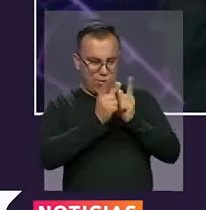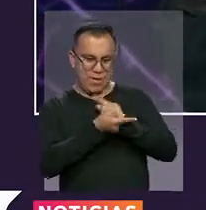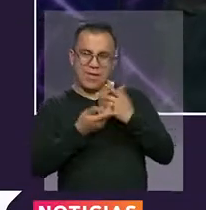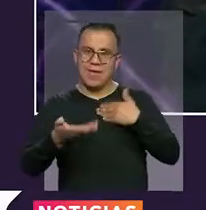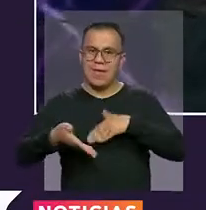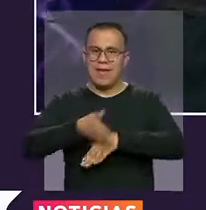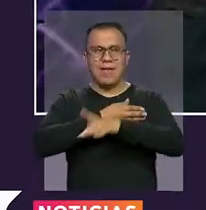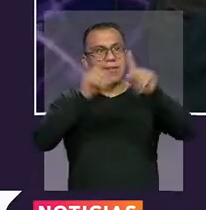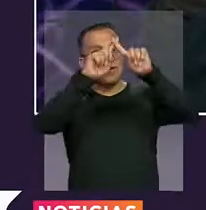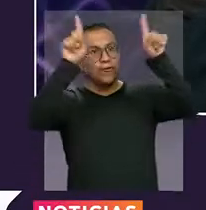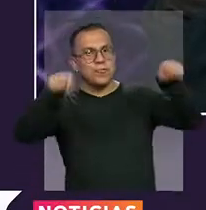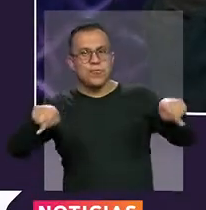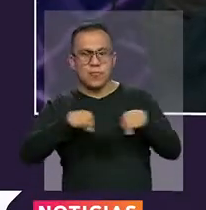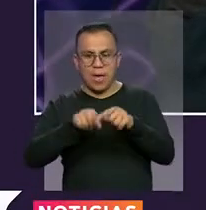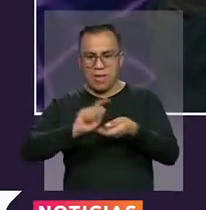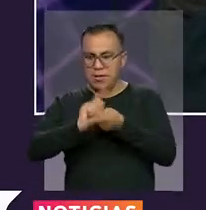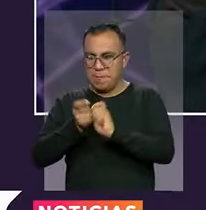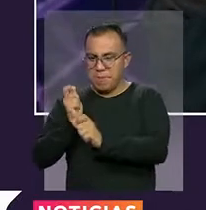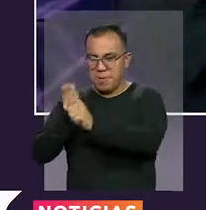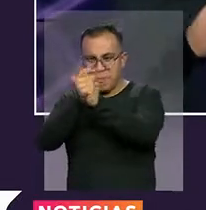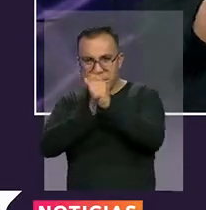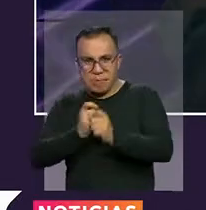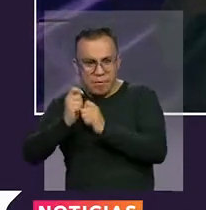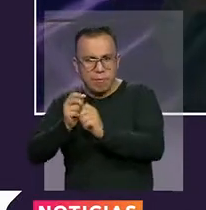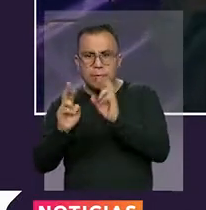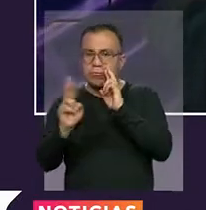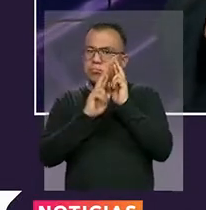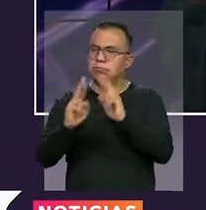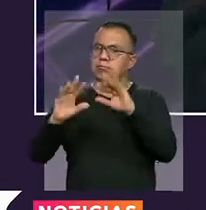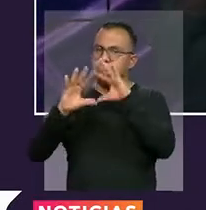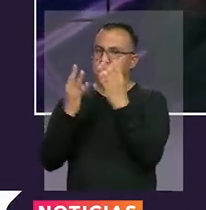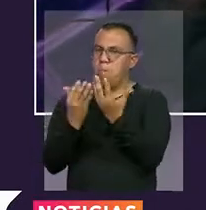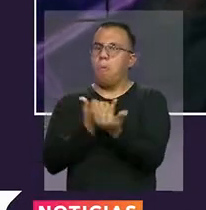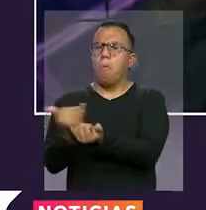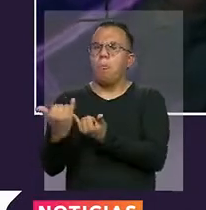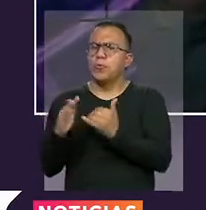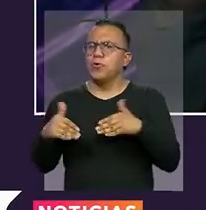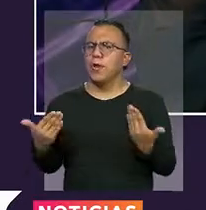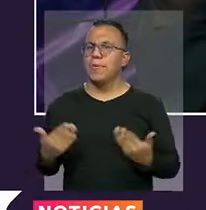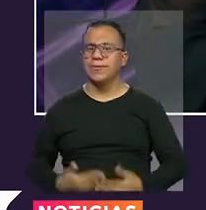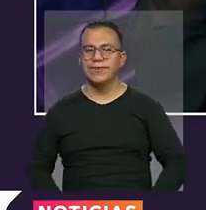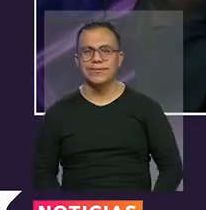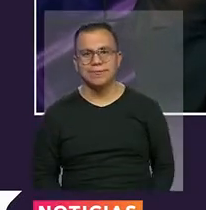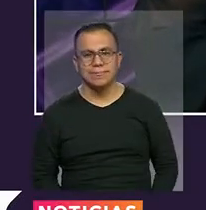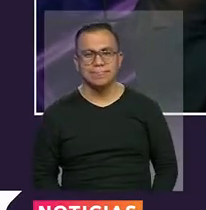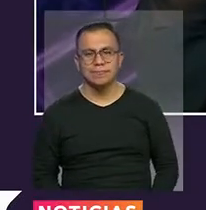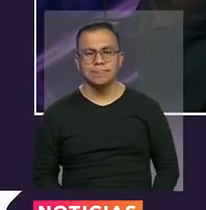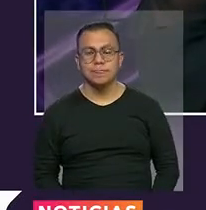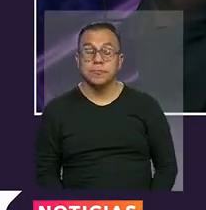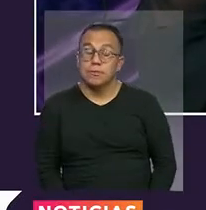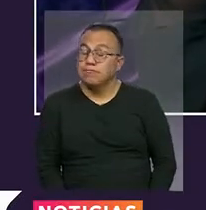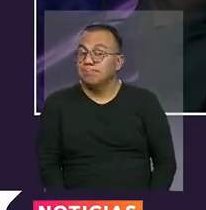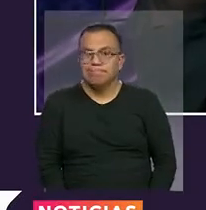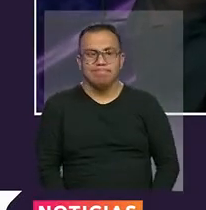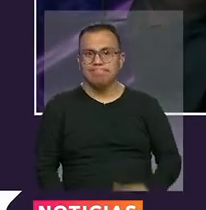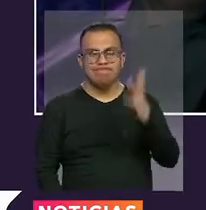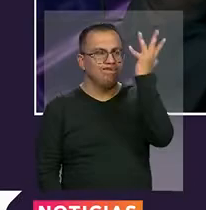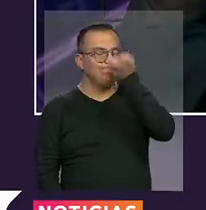VISITAR.